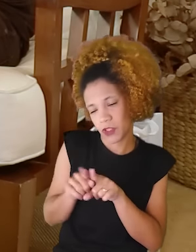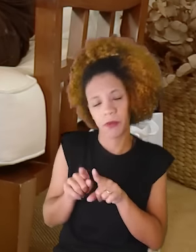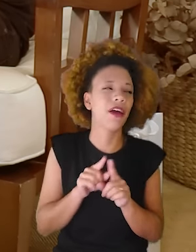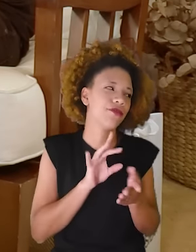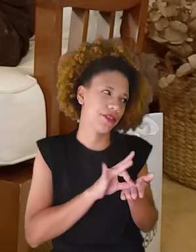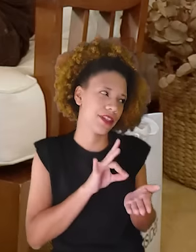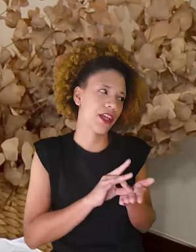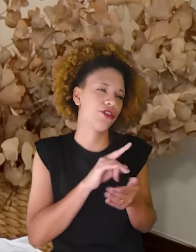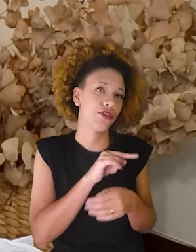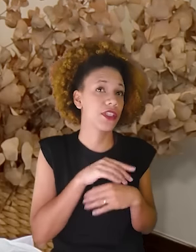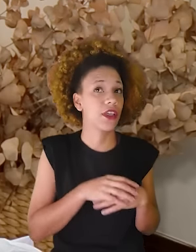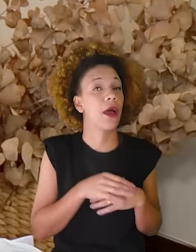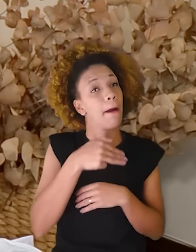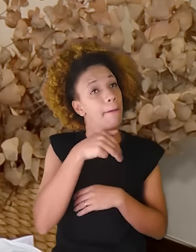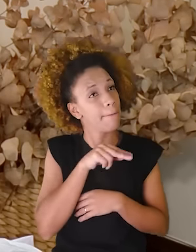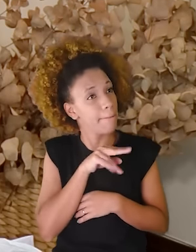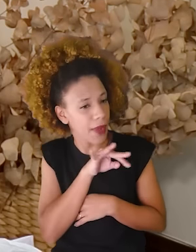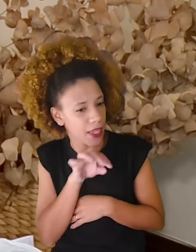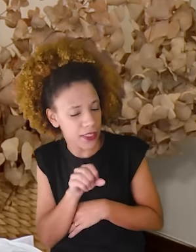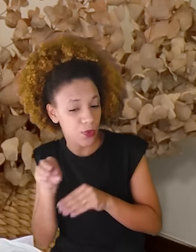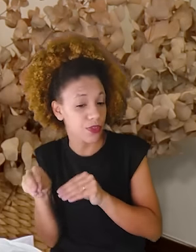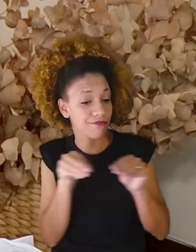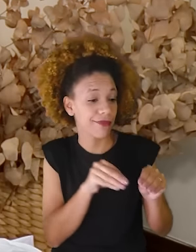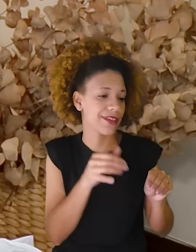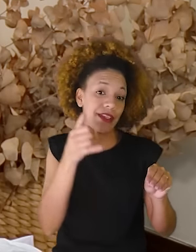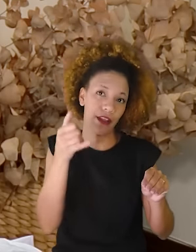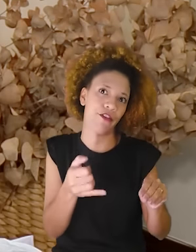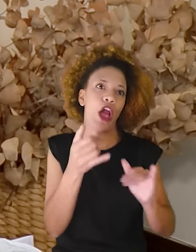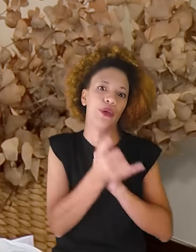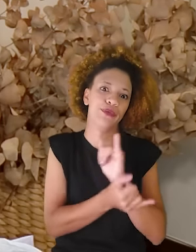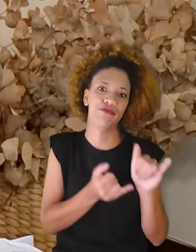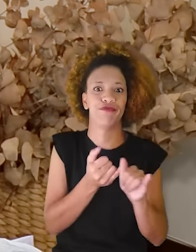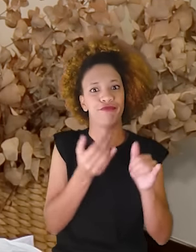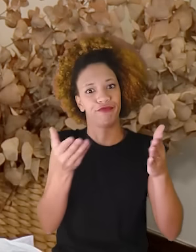É verdade então você que tá falando pro Mateus sair daqui você tá ferrando o canal dele né vai